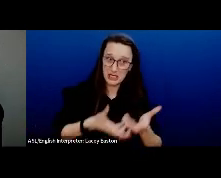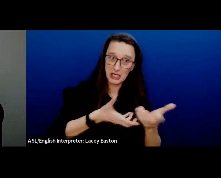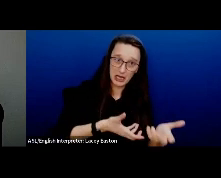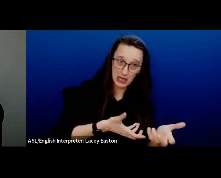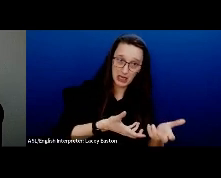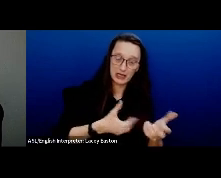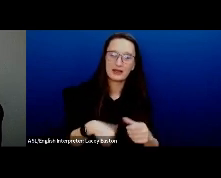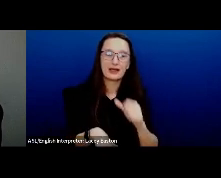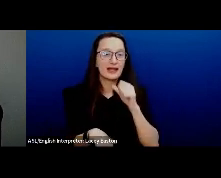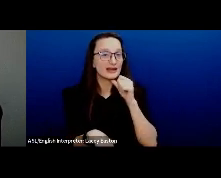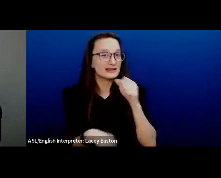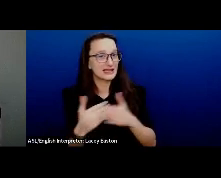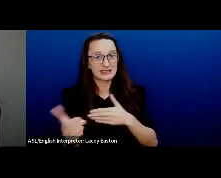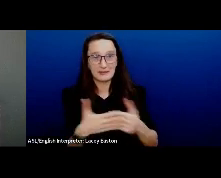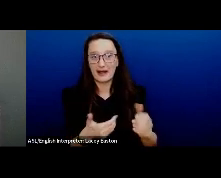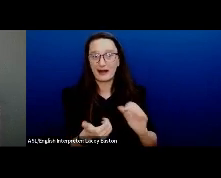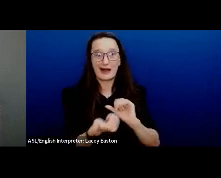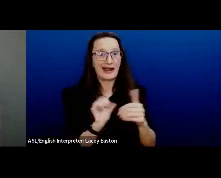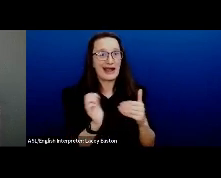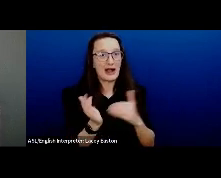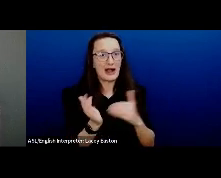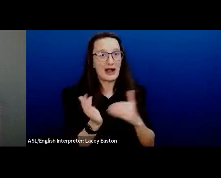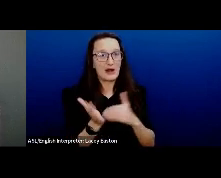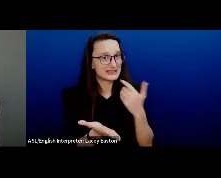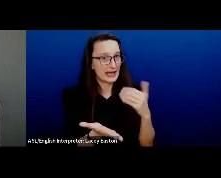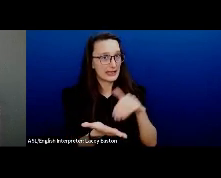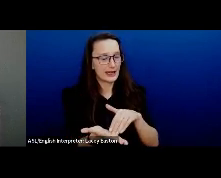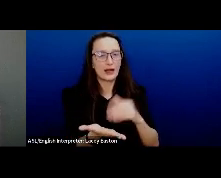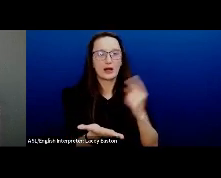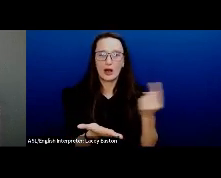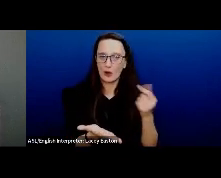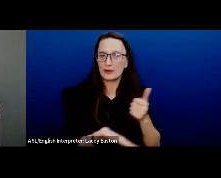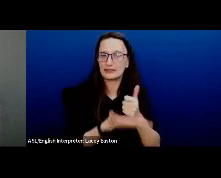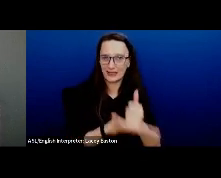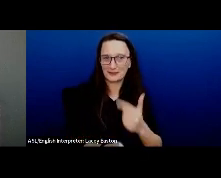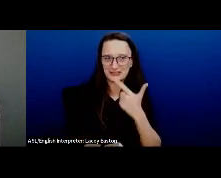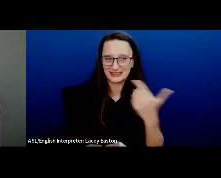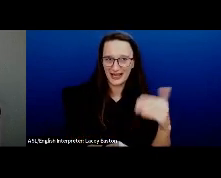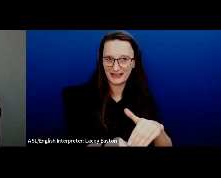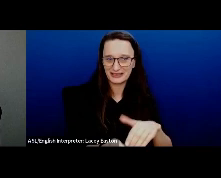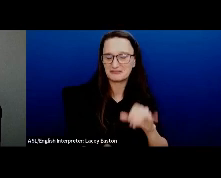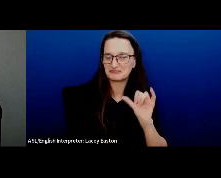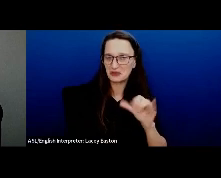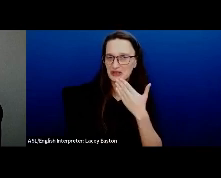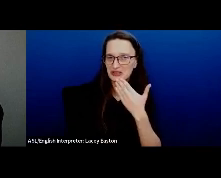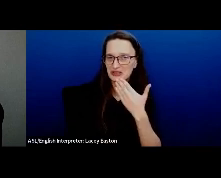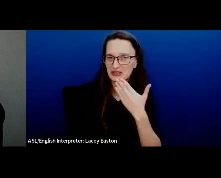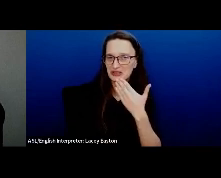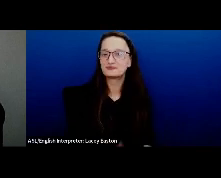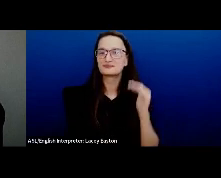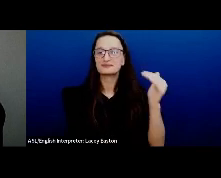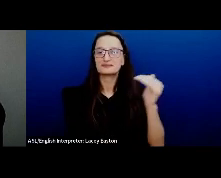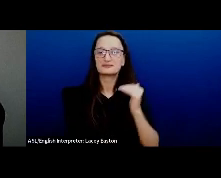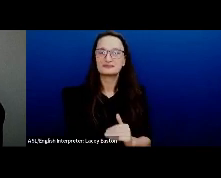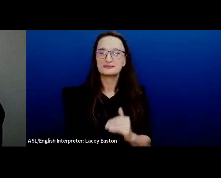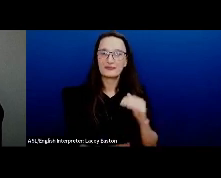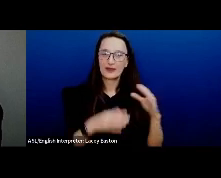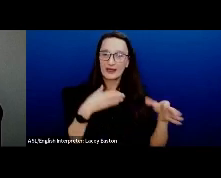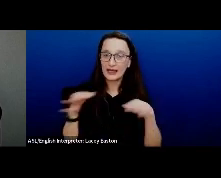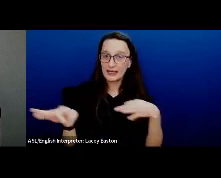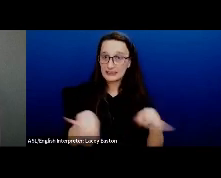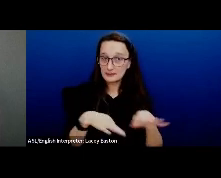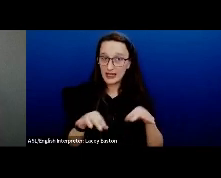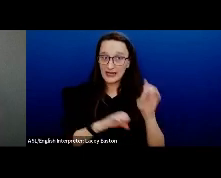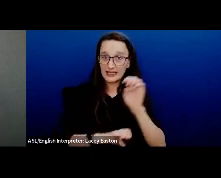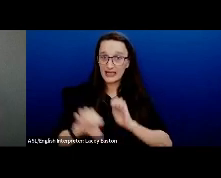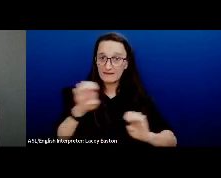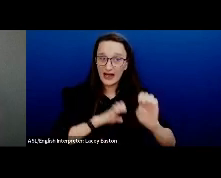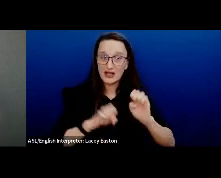útil, así que es bueno, una explicación, explique el proceso de evaluación en un lenguaje sencillo nuevamente,